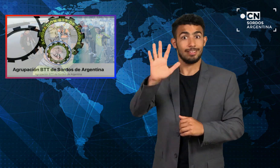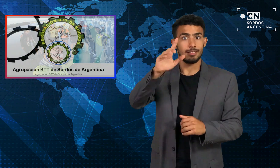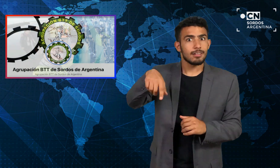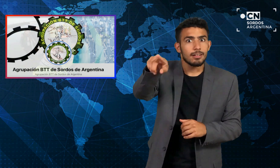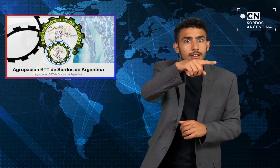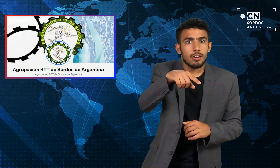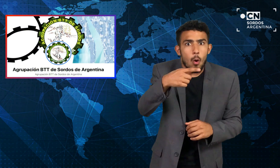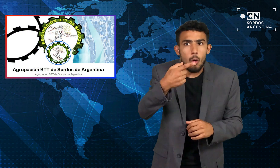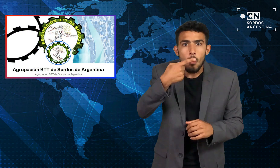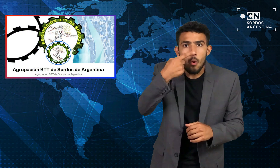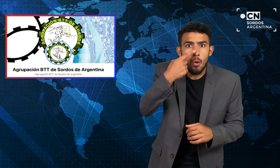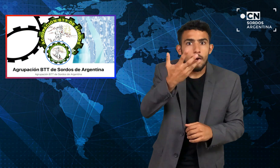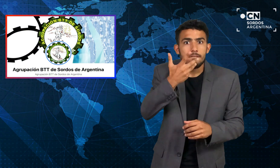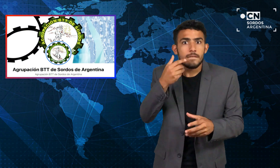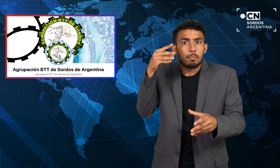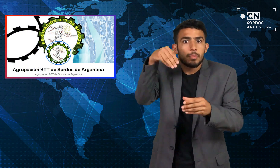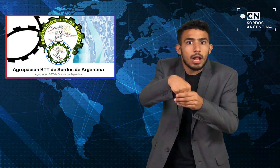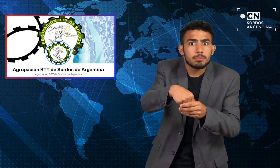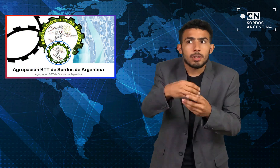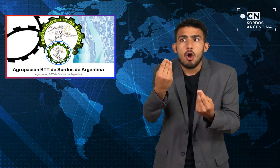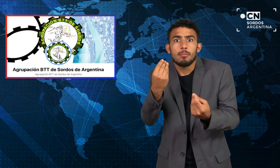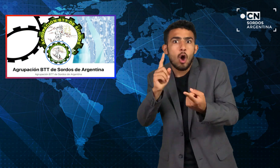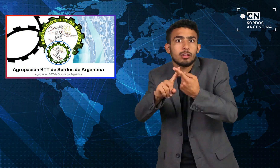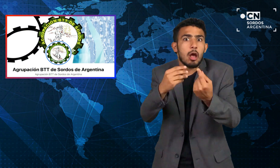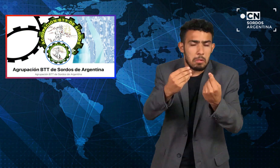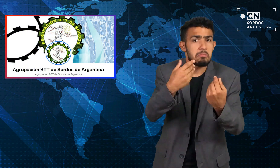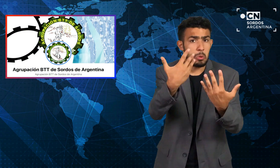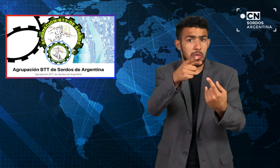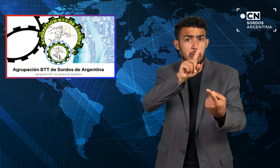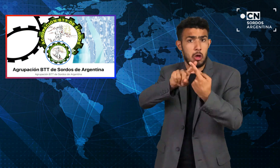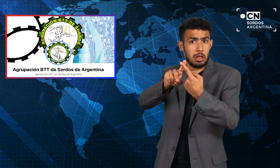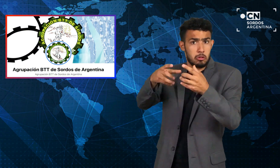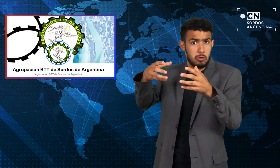Quieren saber cómo participar de estas actividades.